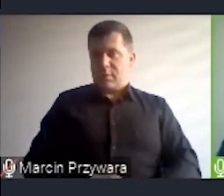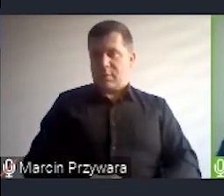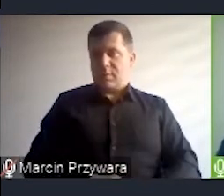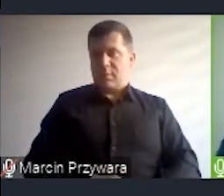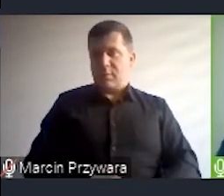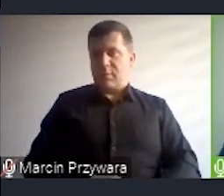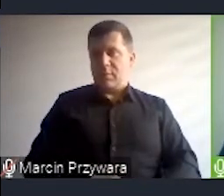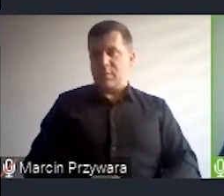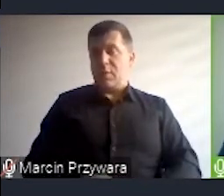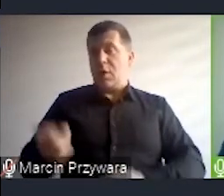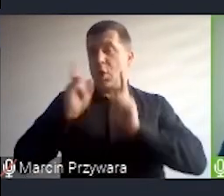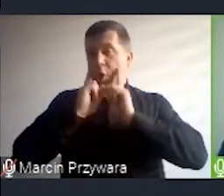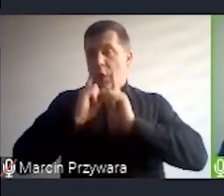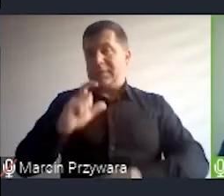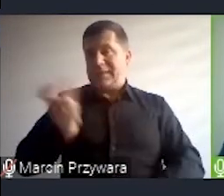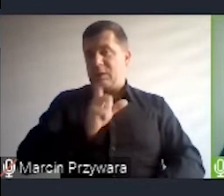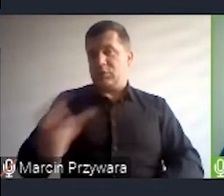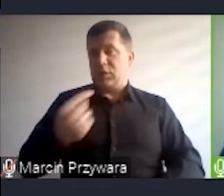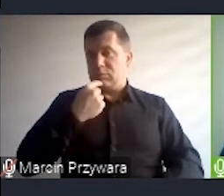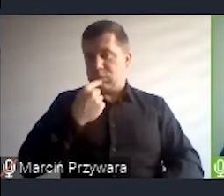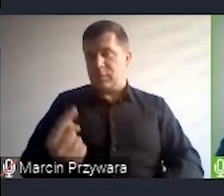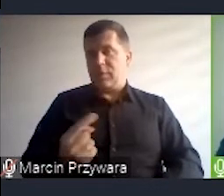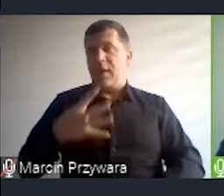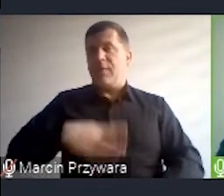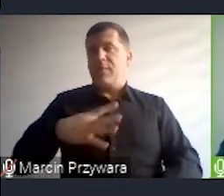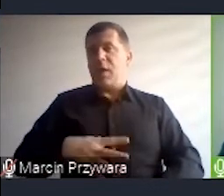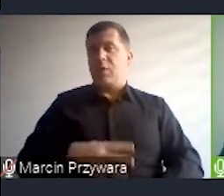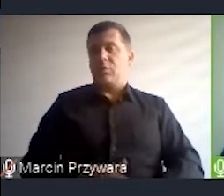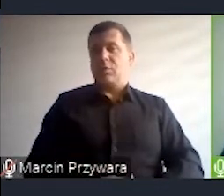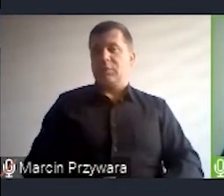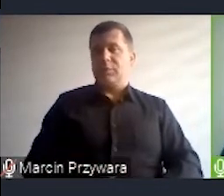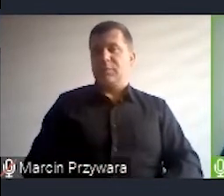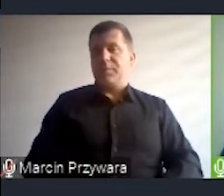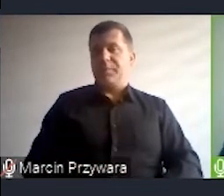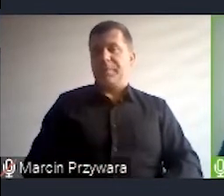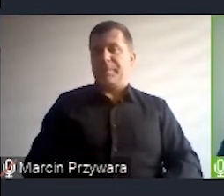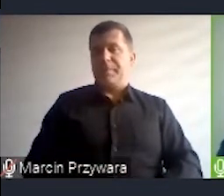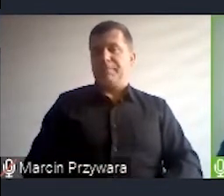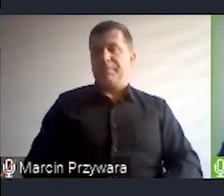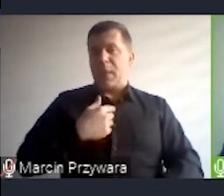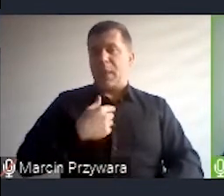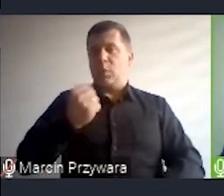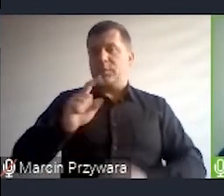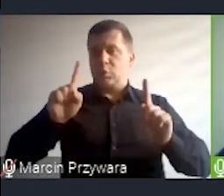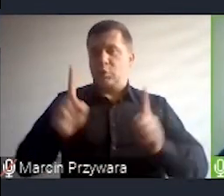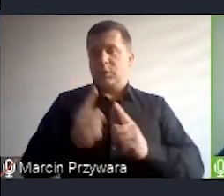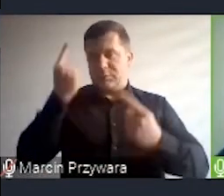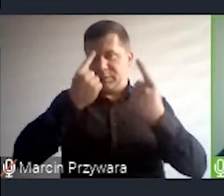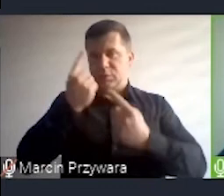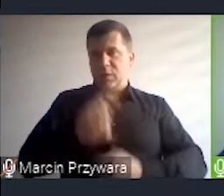Oczywiście cały czas mówimy również o wartości, ja po prostu używam skrótu myślowego,